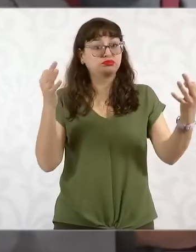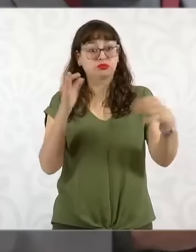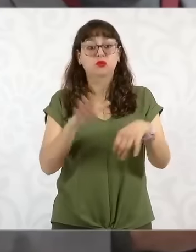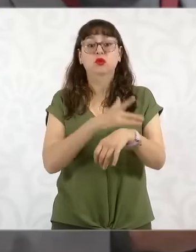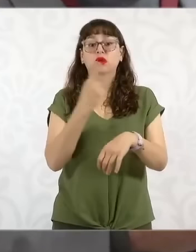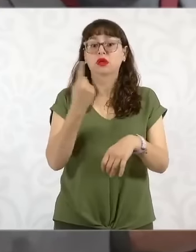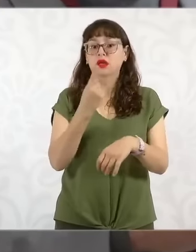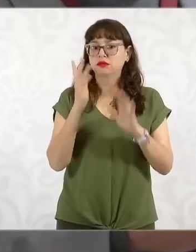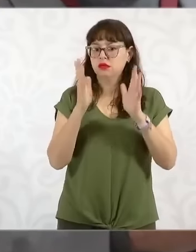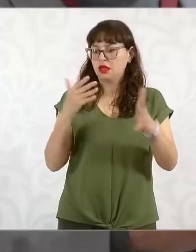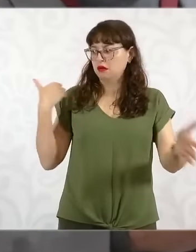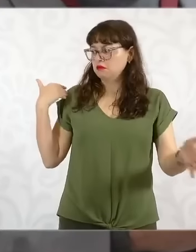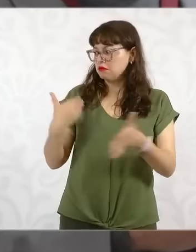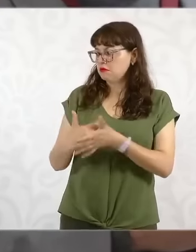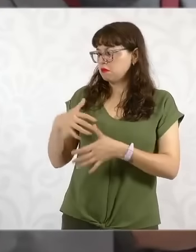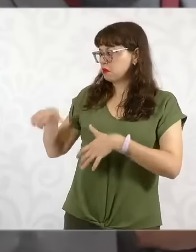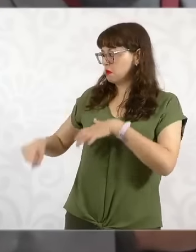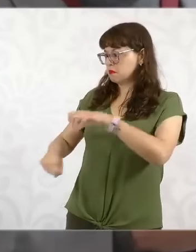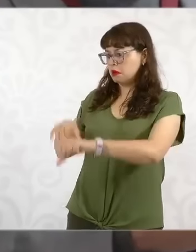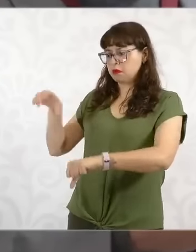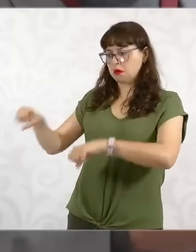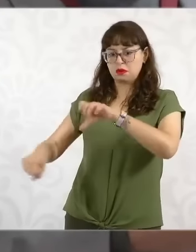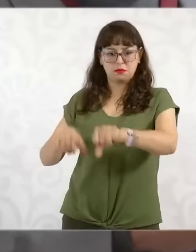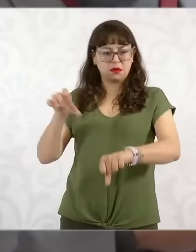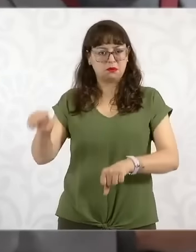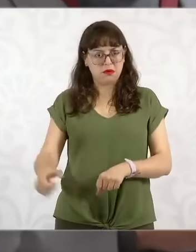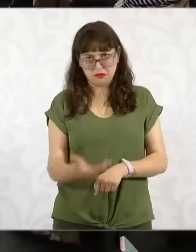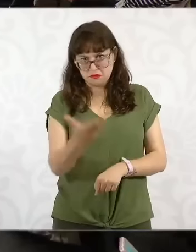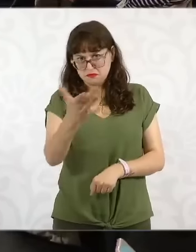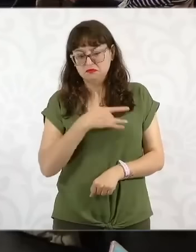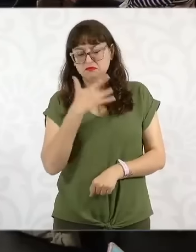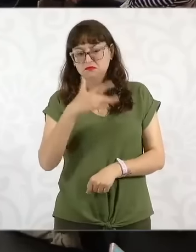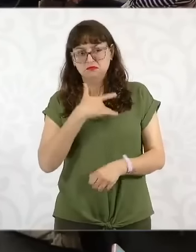varios estados. ¿Cuál es el mensaje que envía el gabinete de seguridad? Pues creo que el mensaje